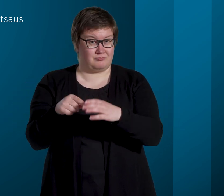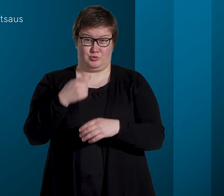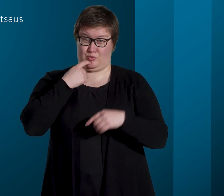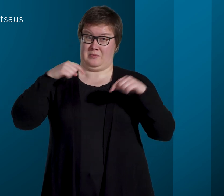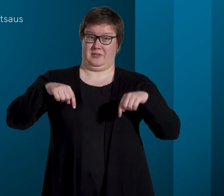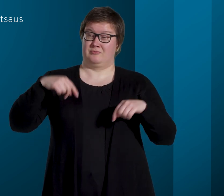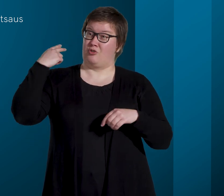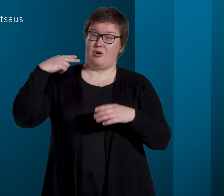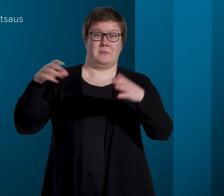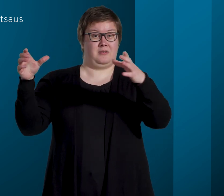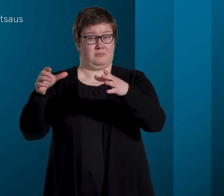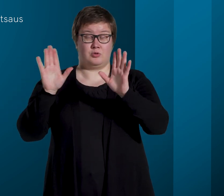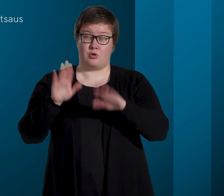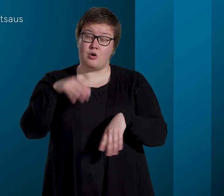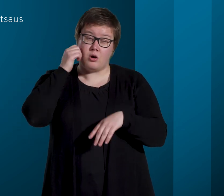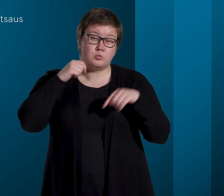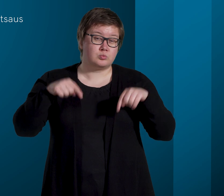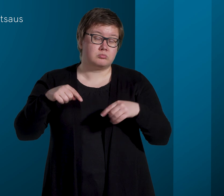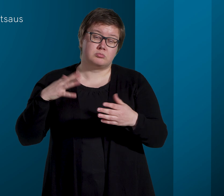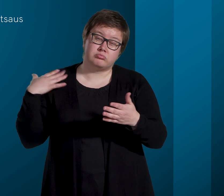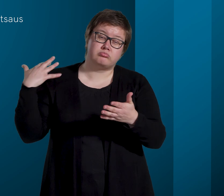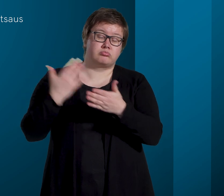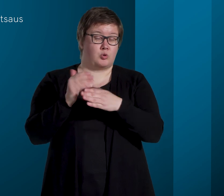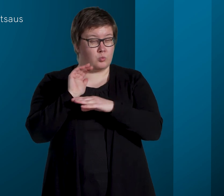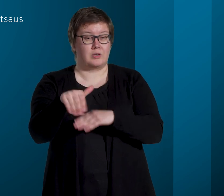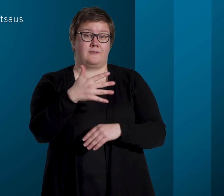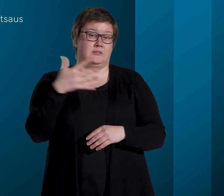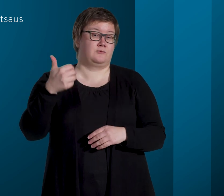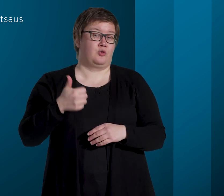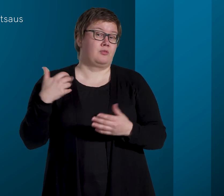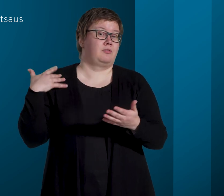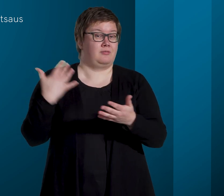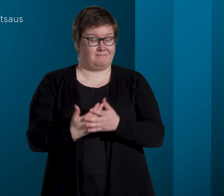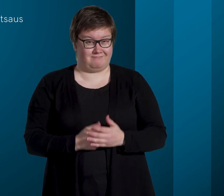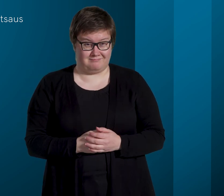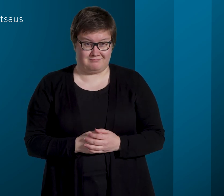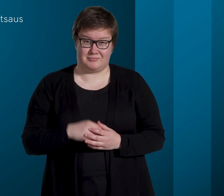jotka ovat asuneet Suomessa yli 500 vuoden ajan.